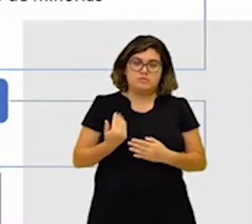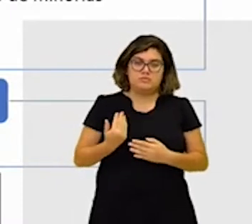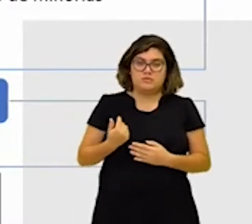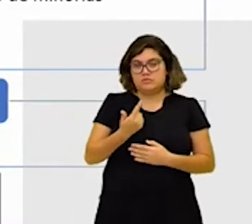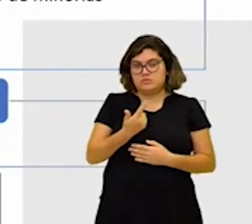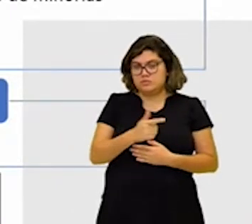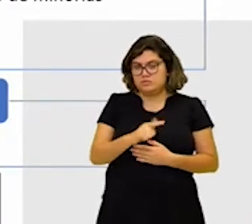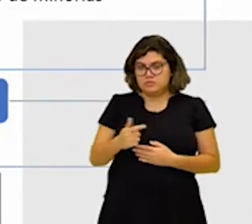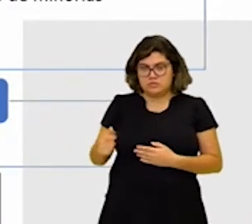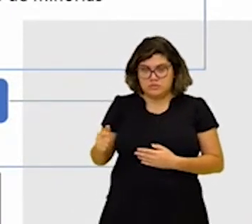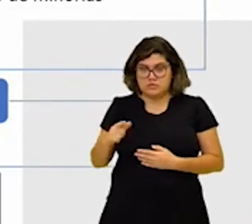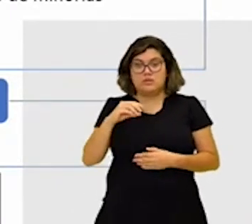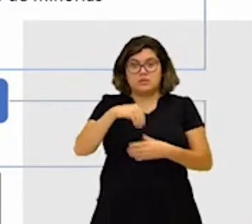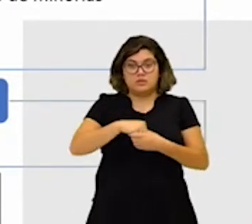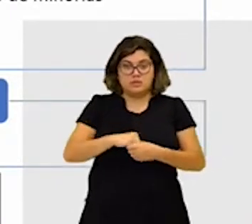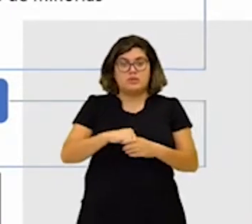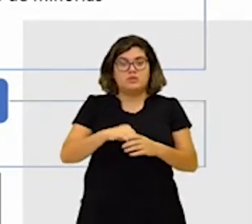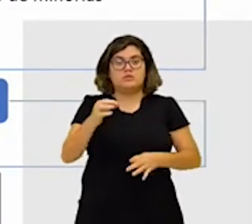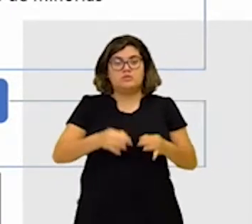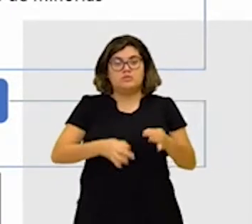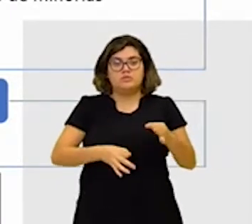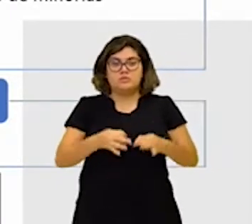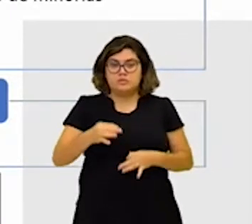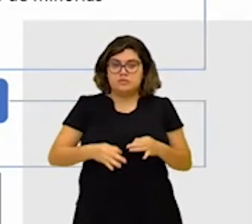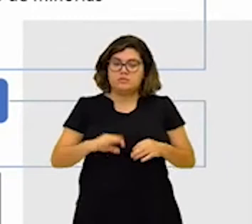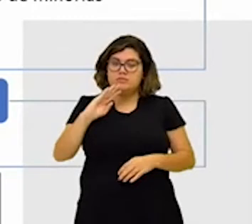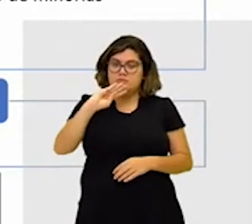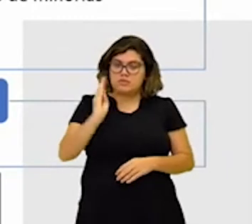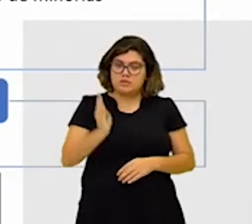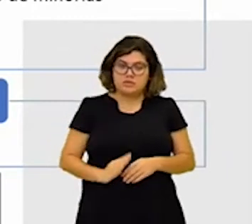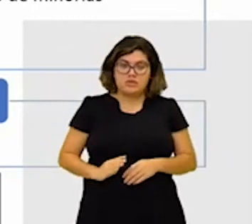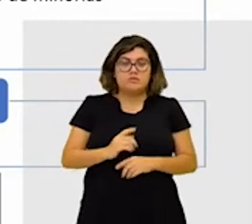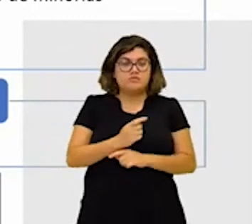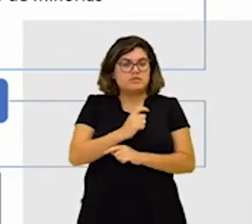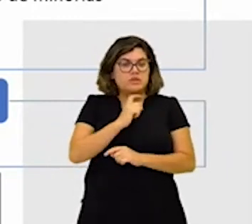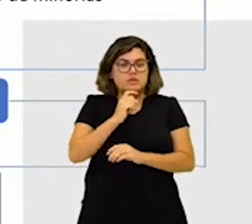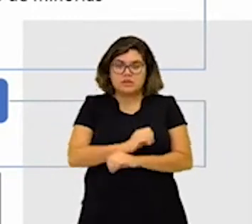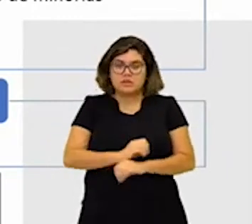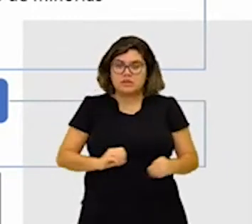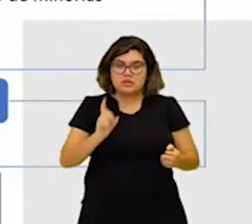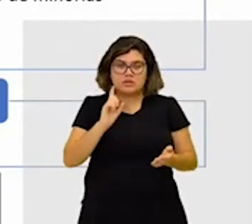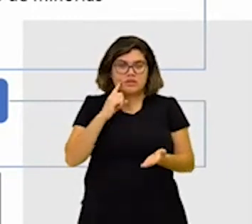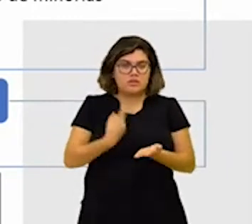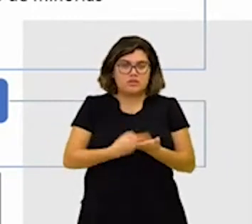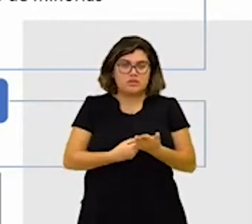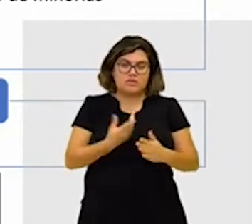ordenamento jurídico brasileiro Nenhuma medida que beneficiasse a participação das minorias